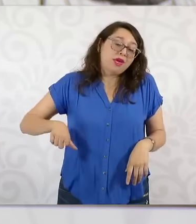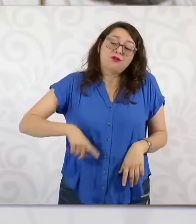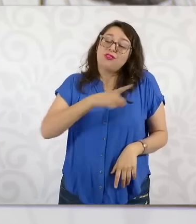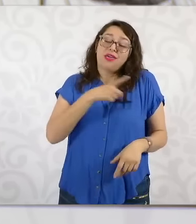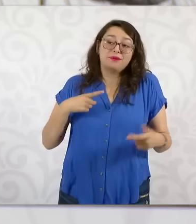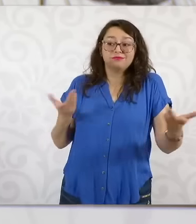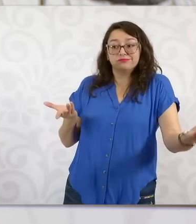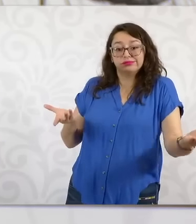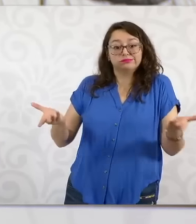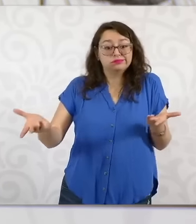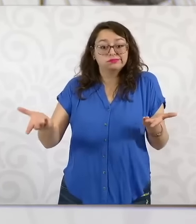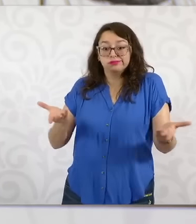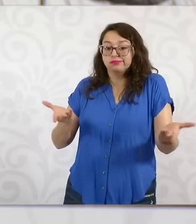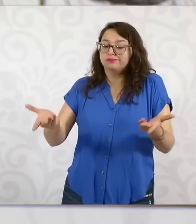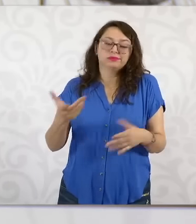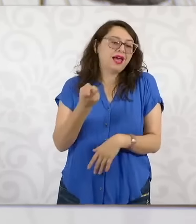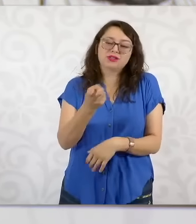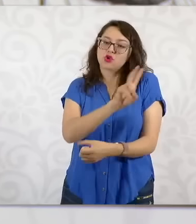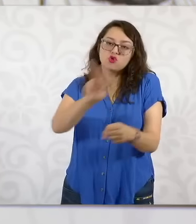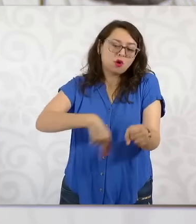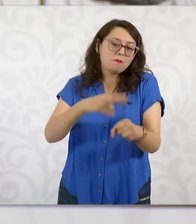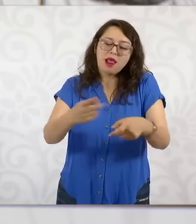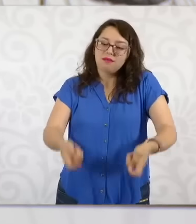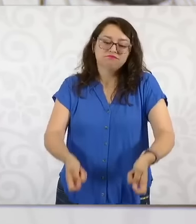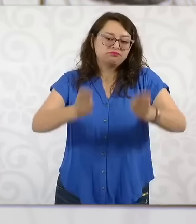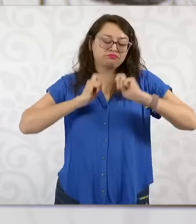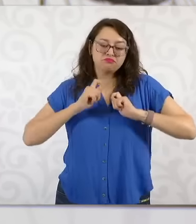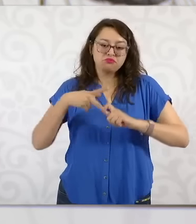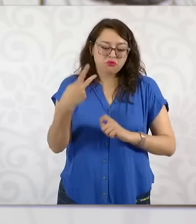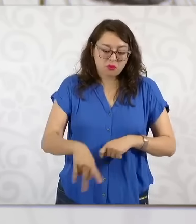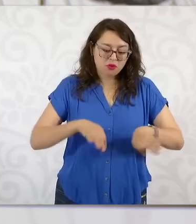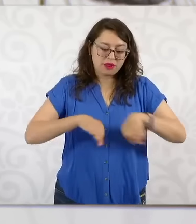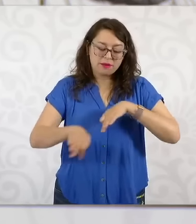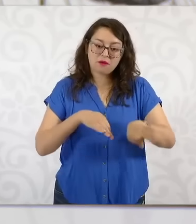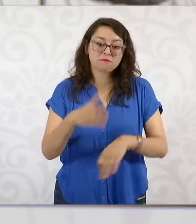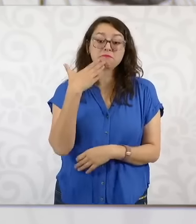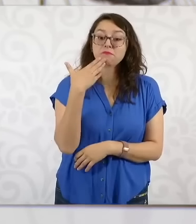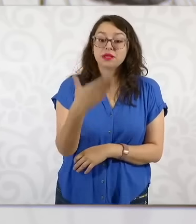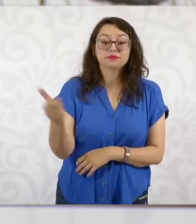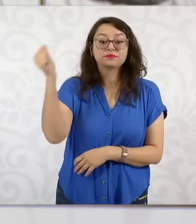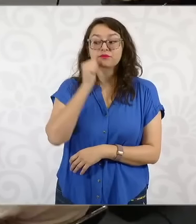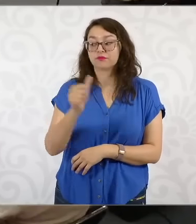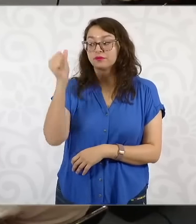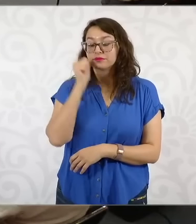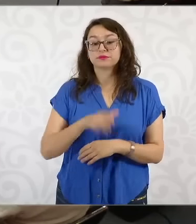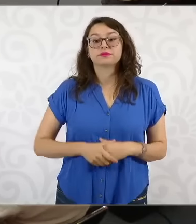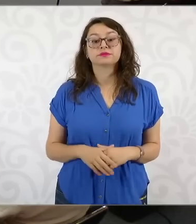Entonces, eh vamos a trabajar bien como siempre lo hemos hecho. Ese día, el primero de junio,